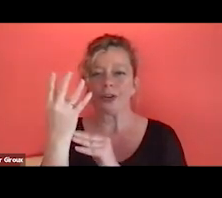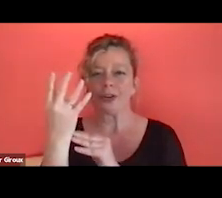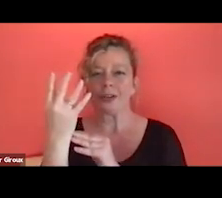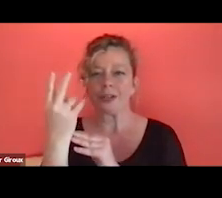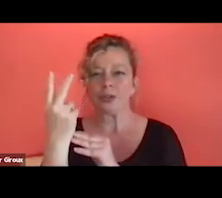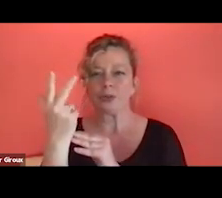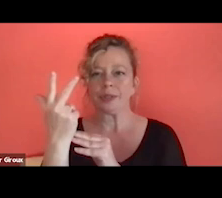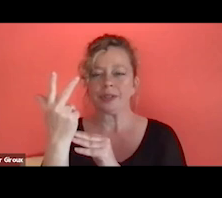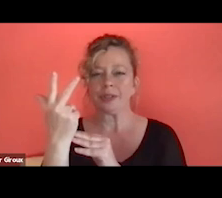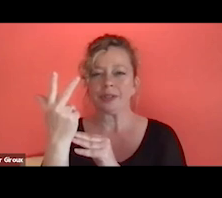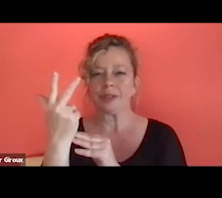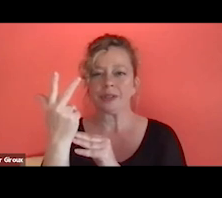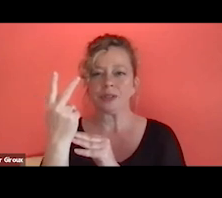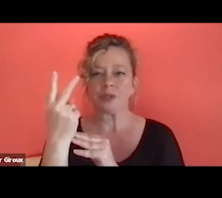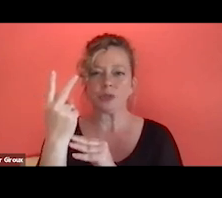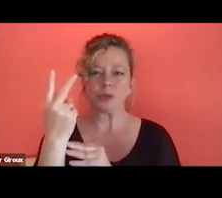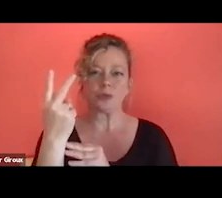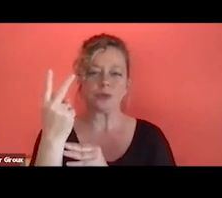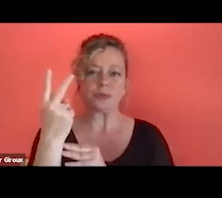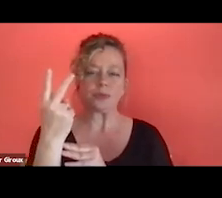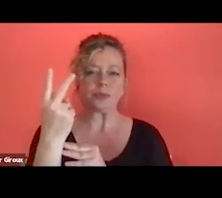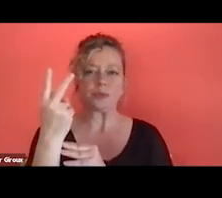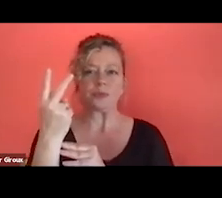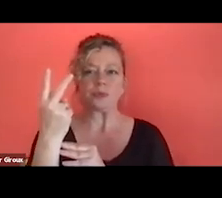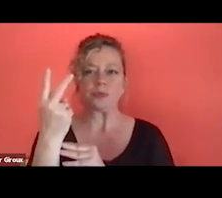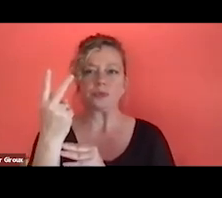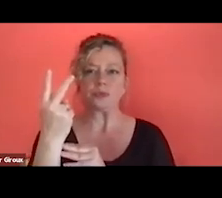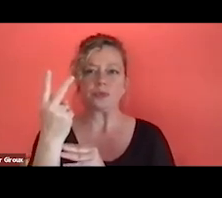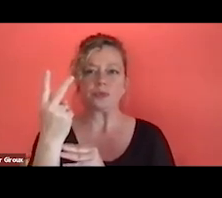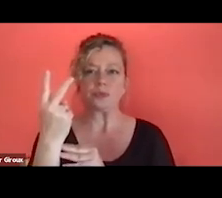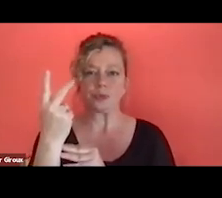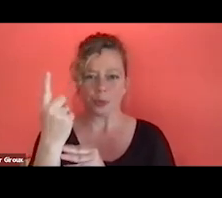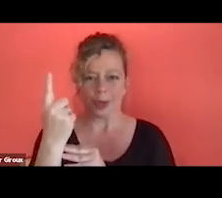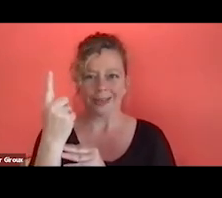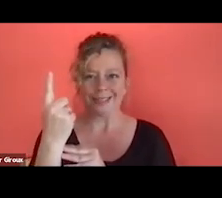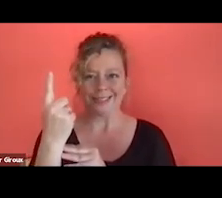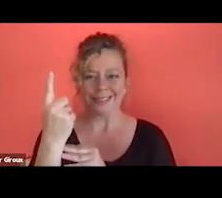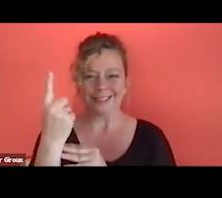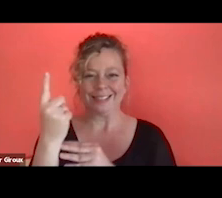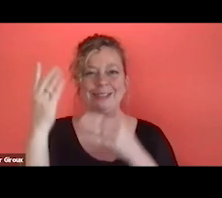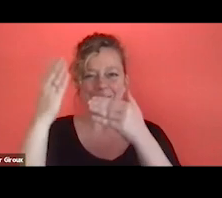Tres. Dos. Uno. Terminaremos la votación aquí.